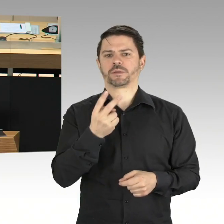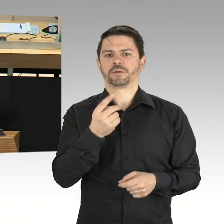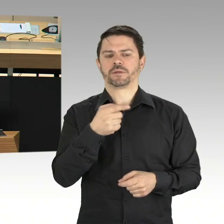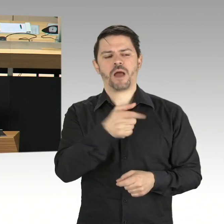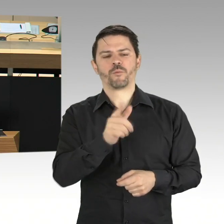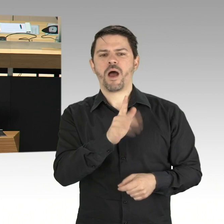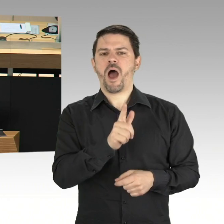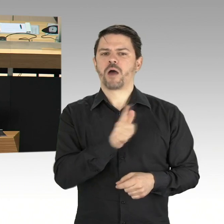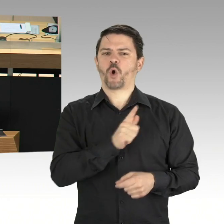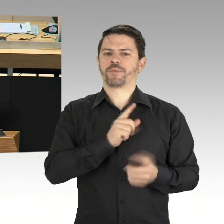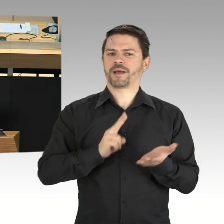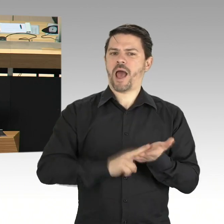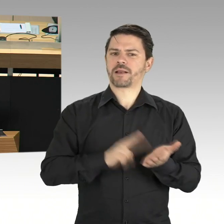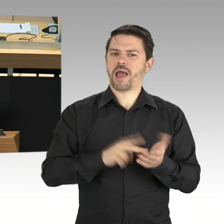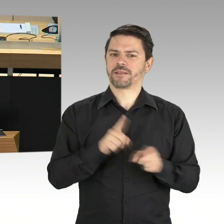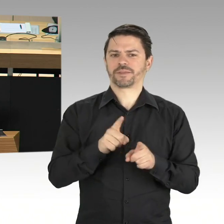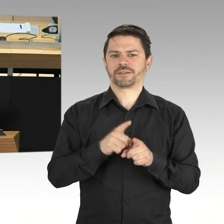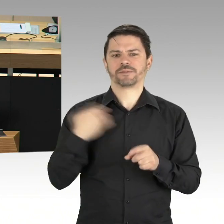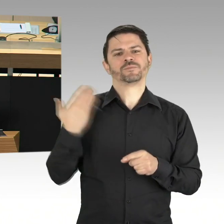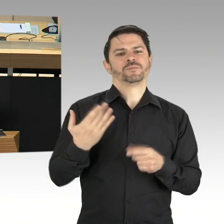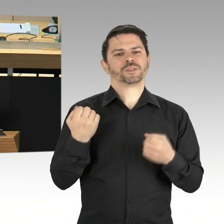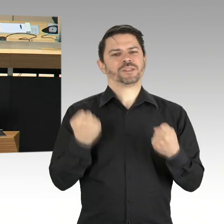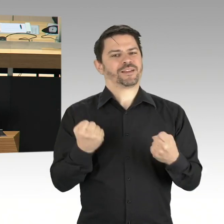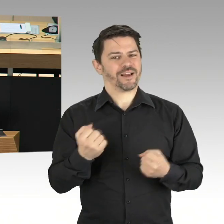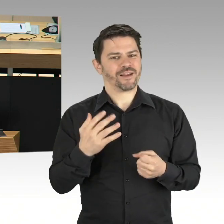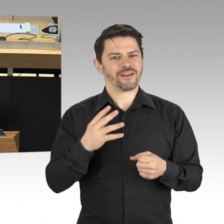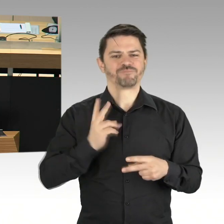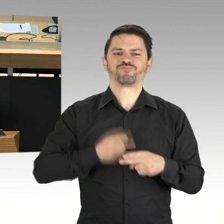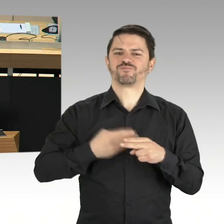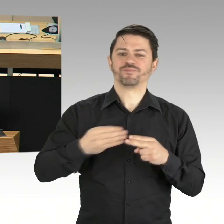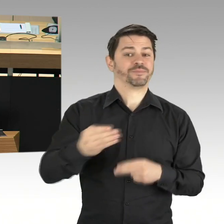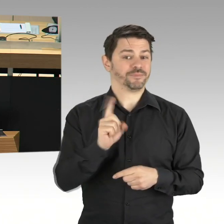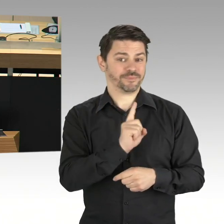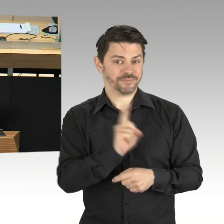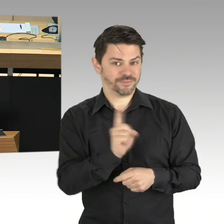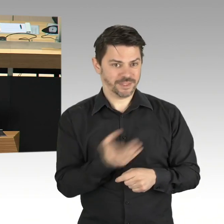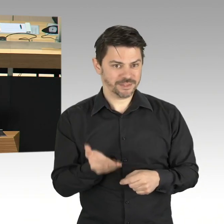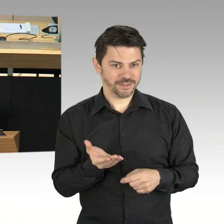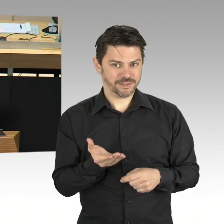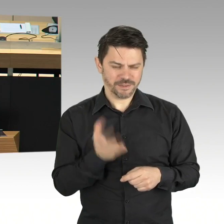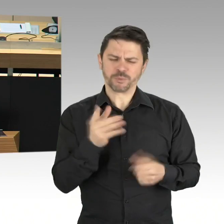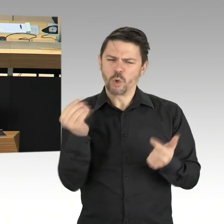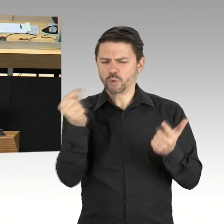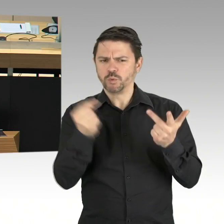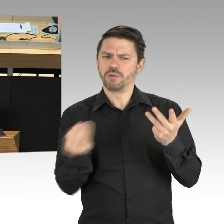verabschiedet von der Koalition aus CDU und SPD, ebenfalls Stellungnahmen abgegeben